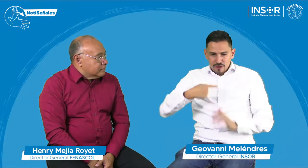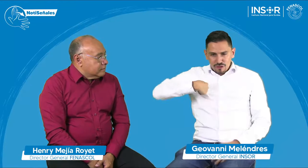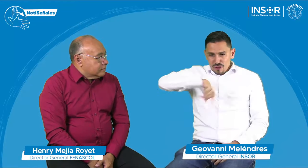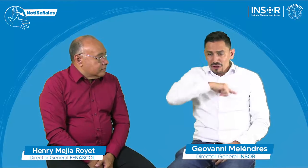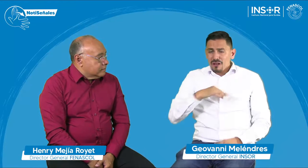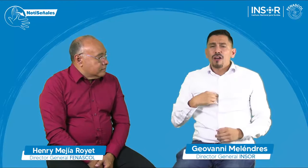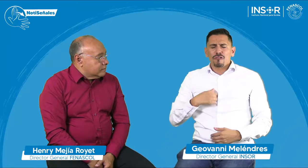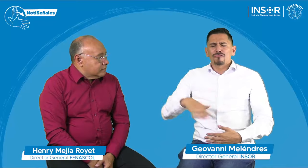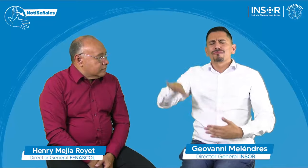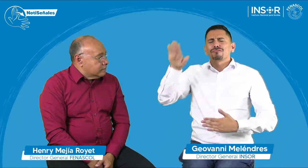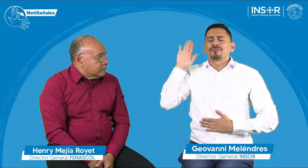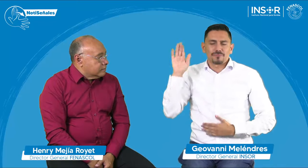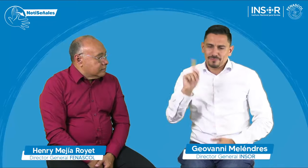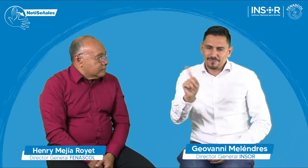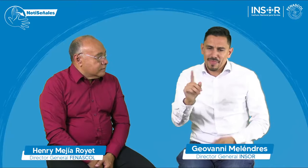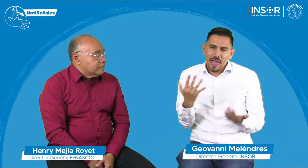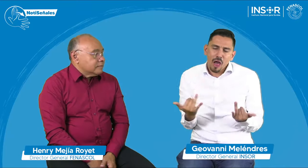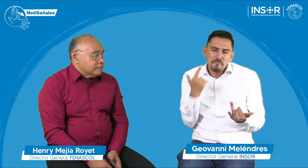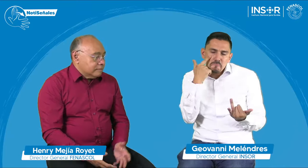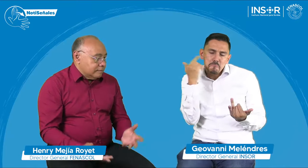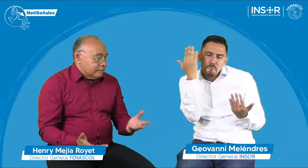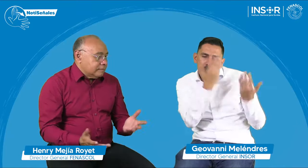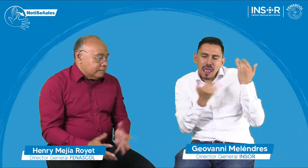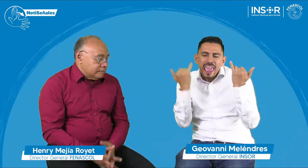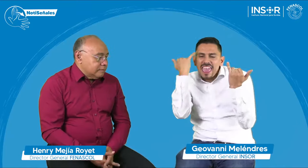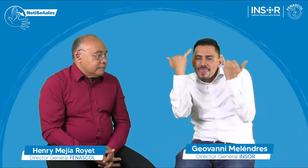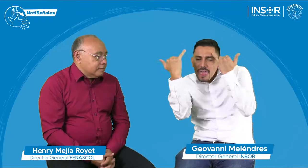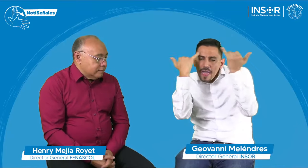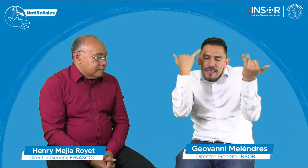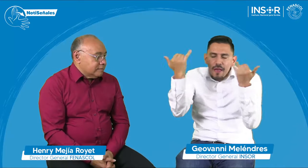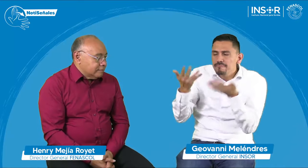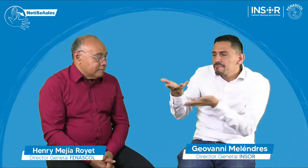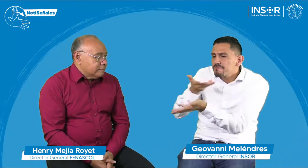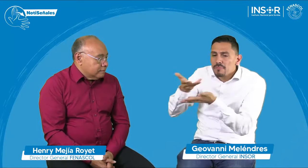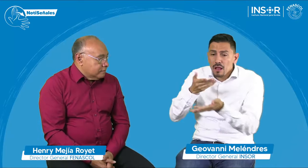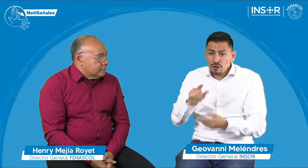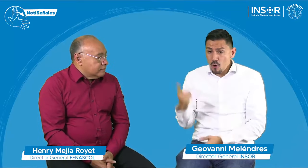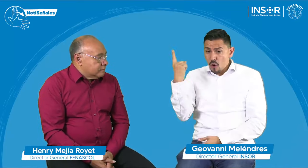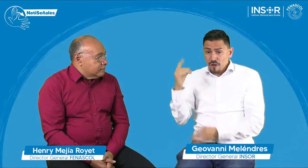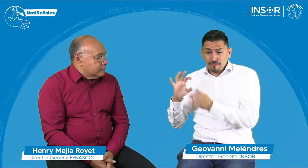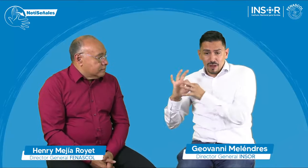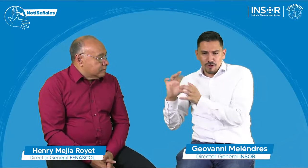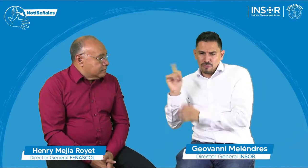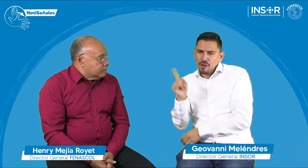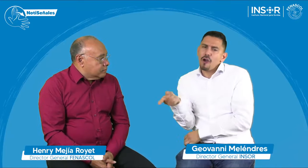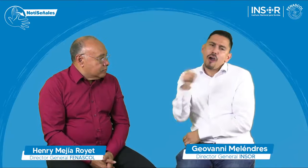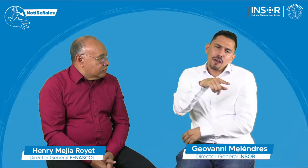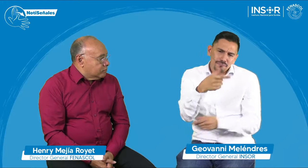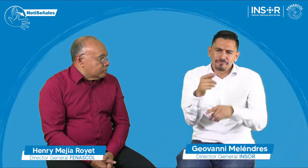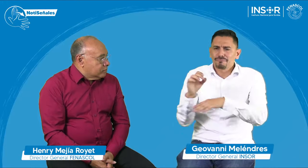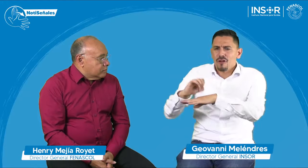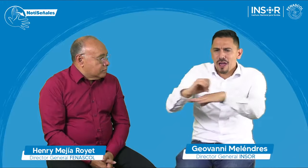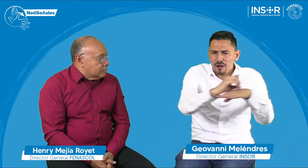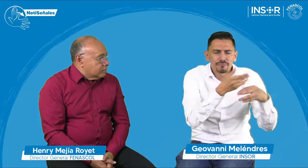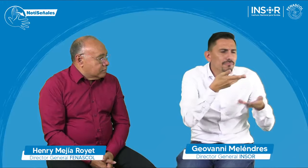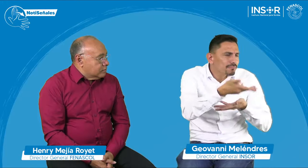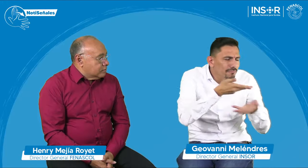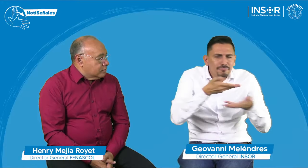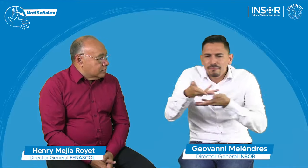procesos efectivos. Eso es lo que precisamente quiero eh dar hoy. Repito nuevamente. no es